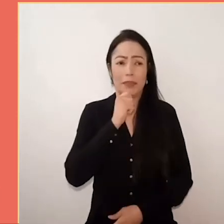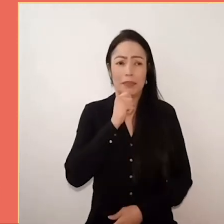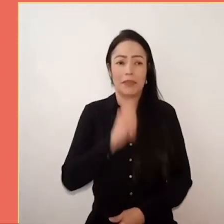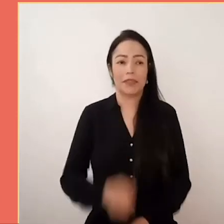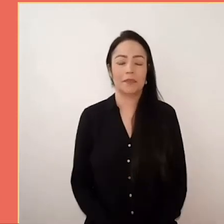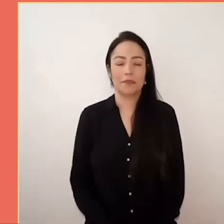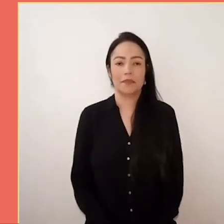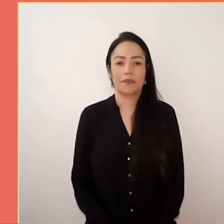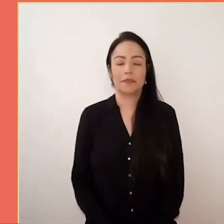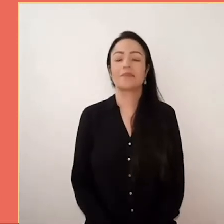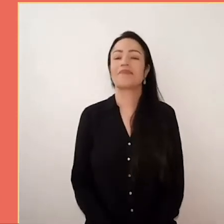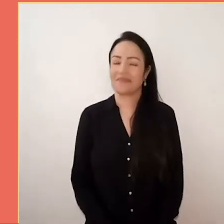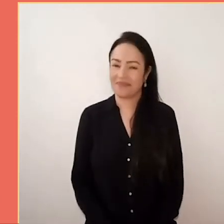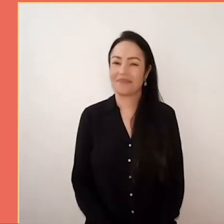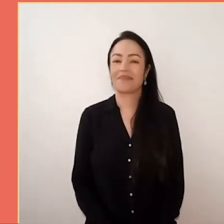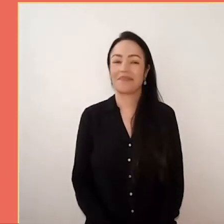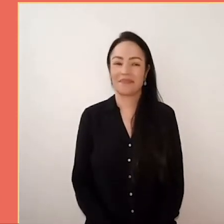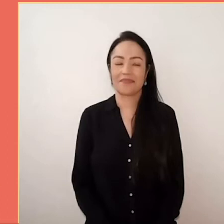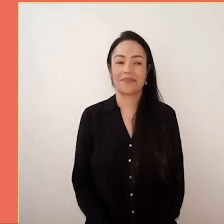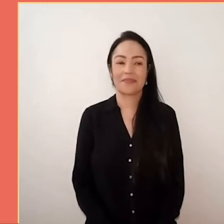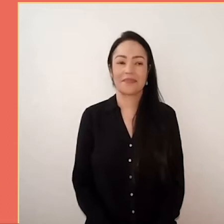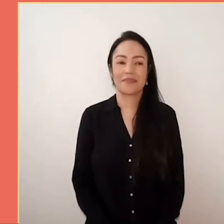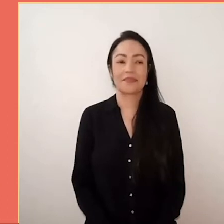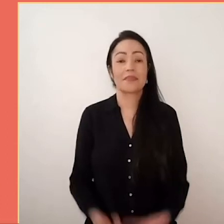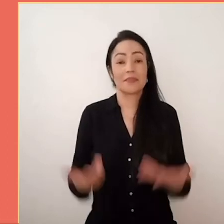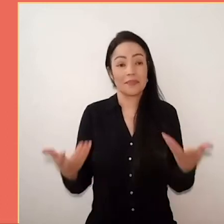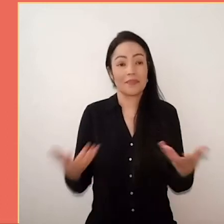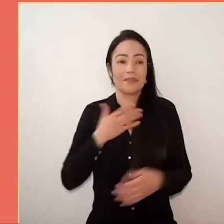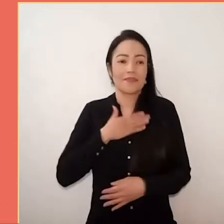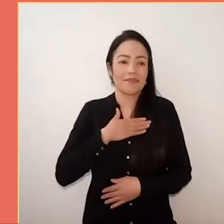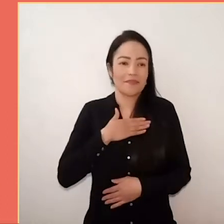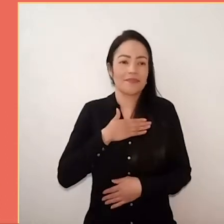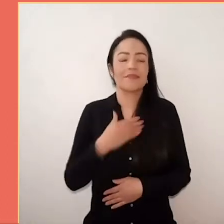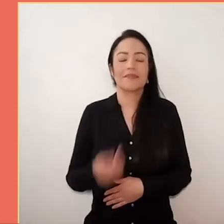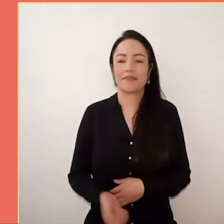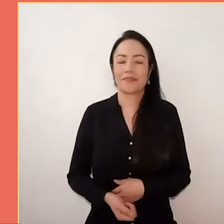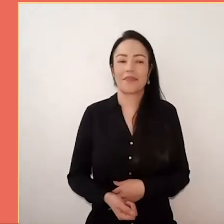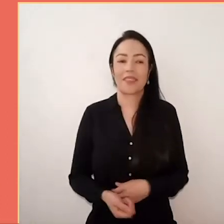Pois é. Bom, eu até gostaria de resgatar algumas questões